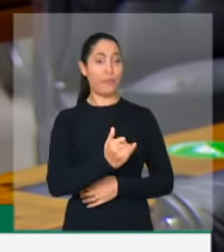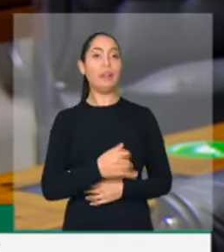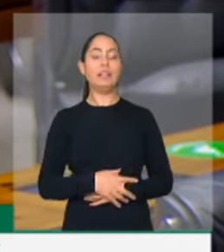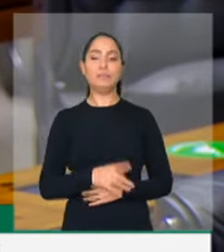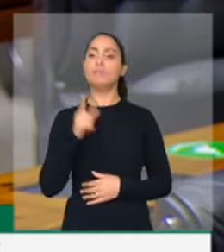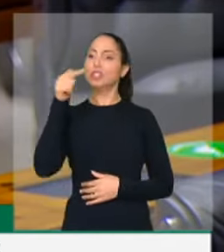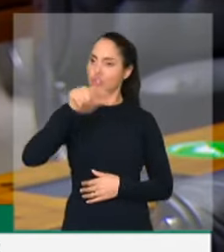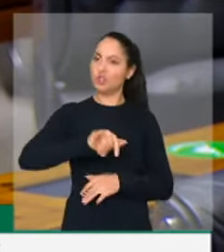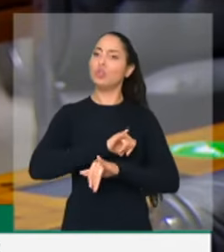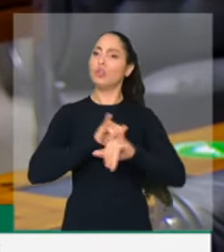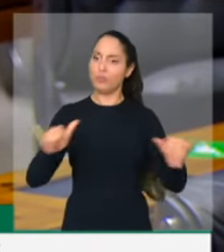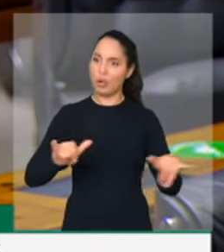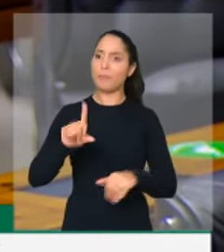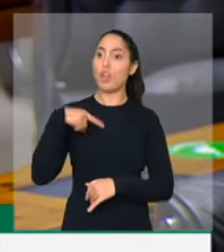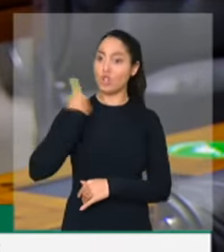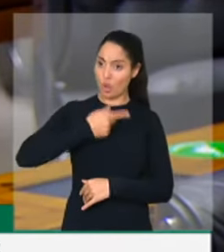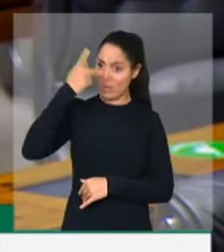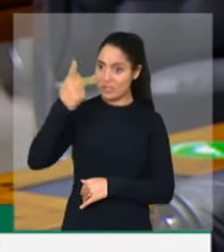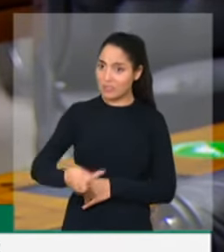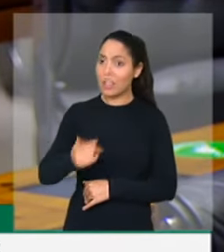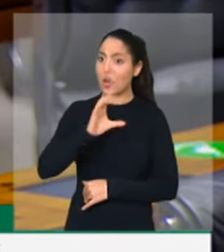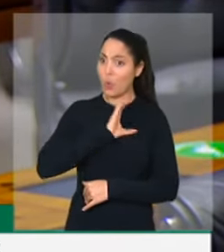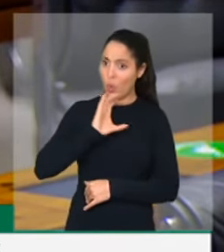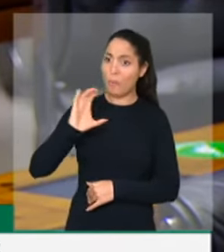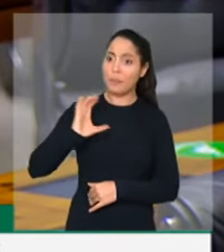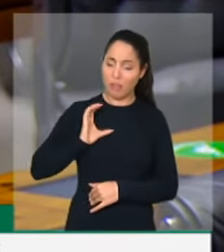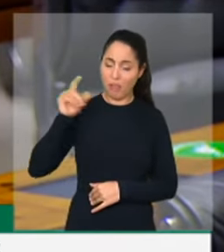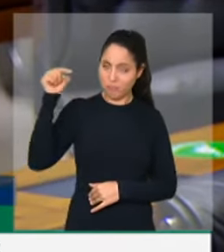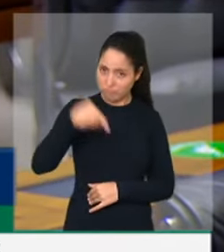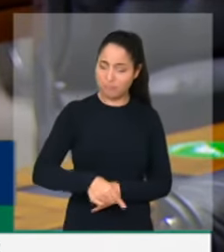AQUI E NESSE SENTIDO EU QUERIA PARABENIZAR V.EXA. PORQUE NÓS PRECISAMOS NOS JUNTAR AQUI COM